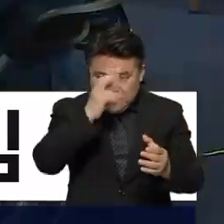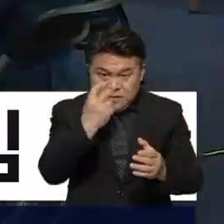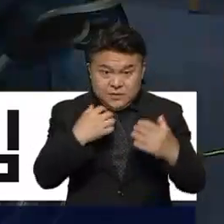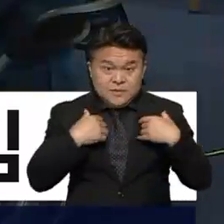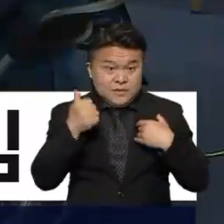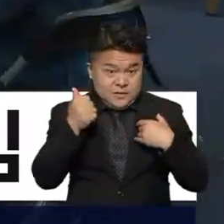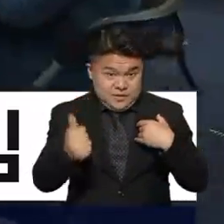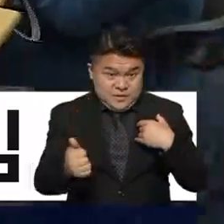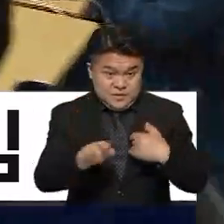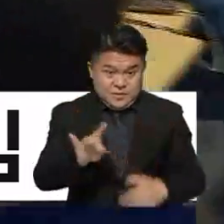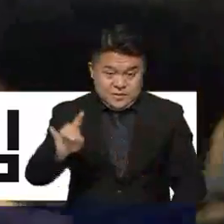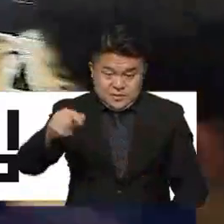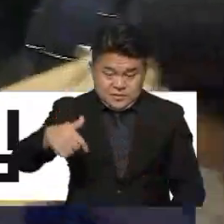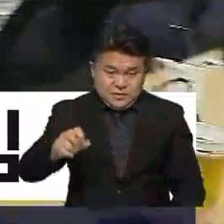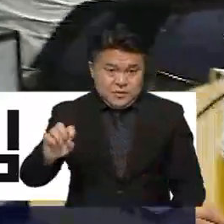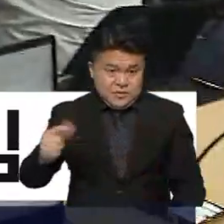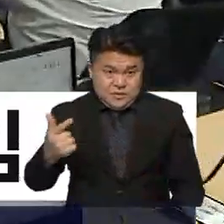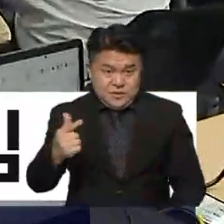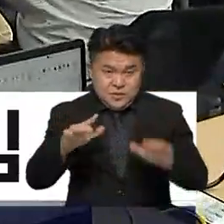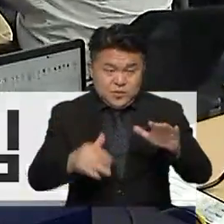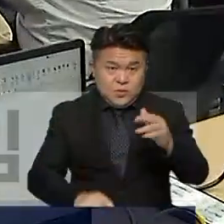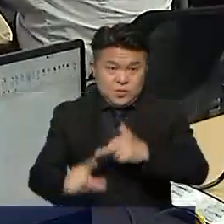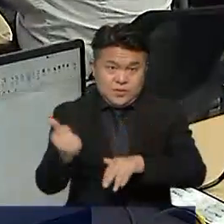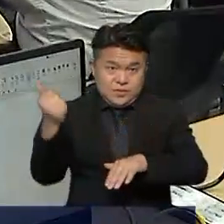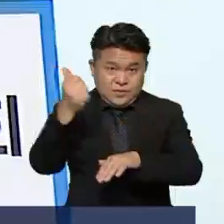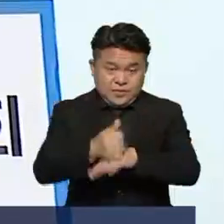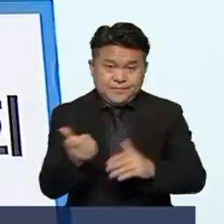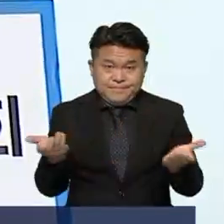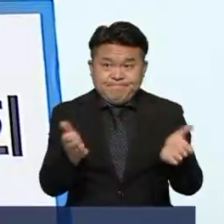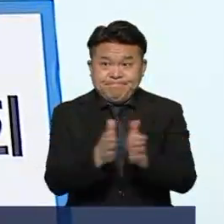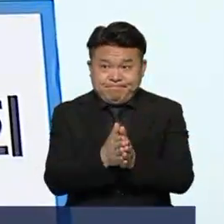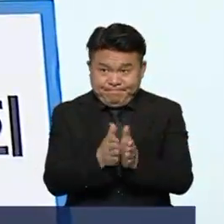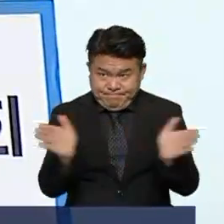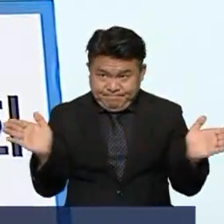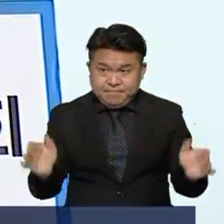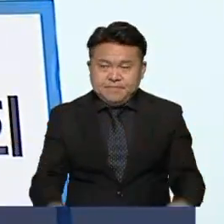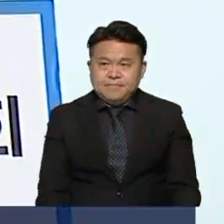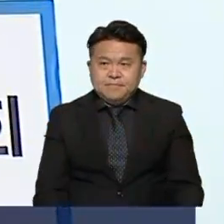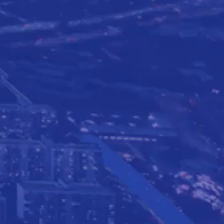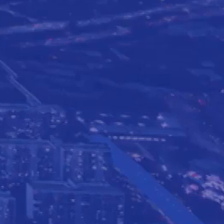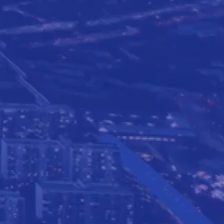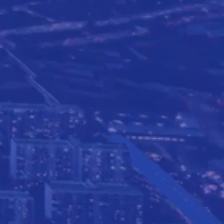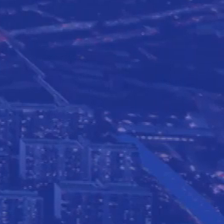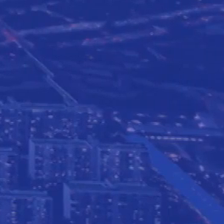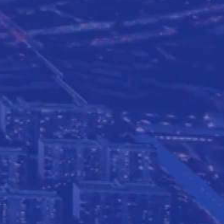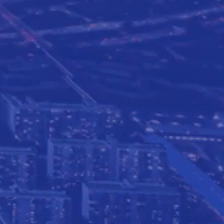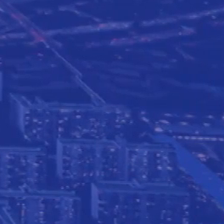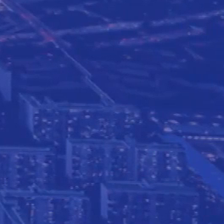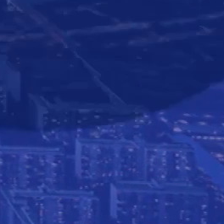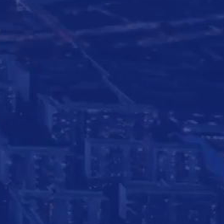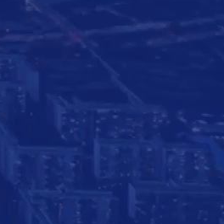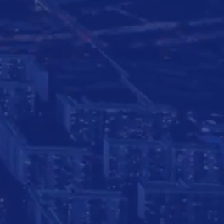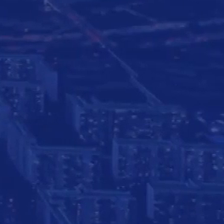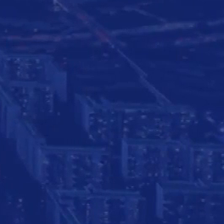오전 취임해 업무를 시작했습니다. SBS 박수진입니다. (앵커) 북한에서 어제 23만여 명의